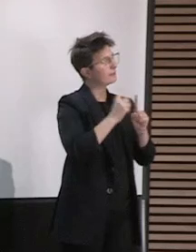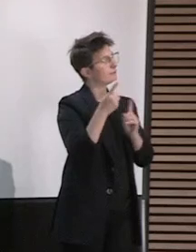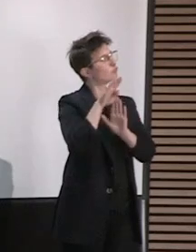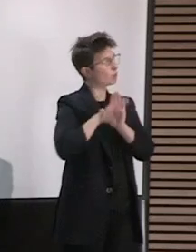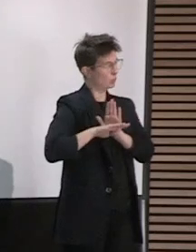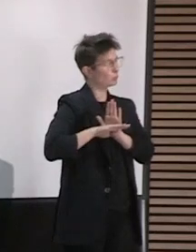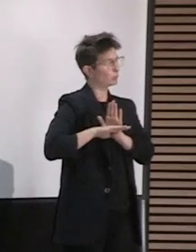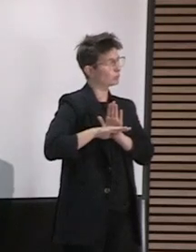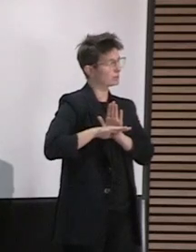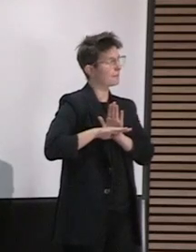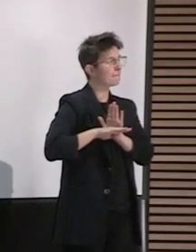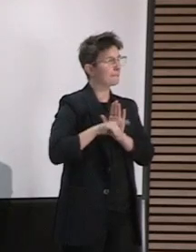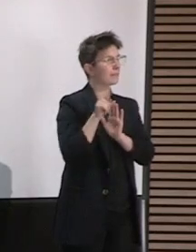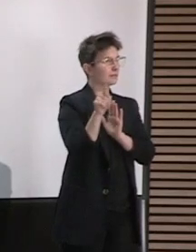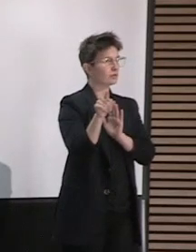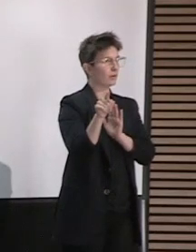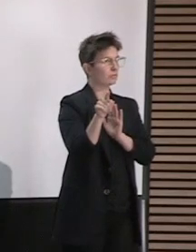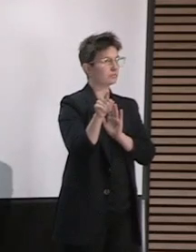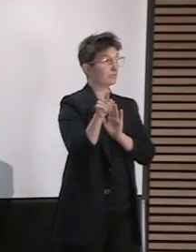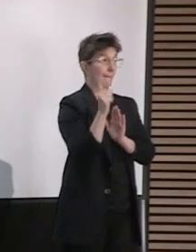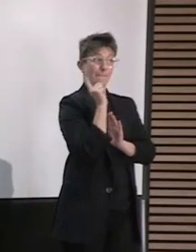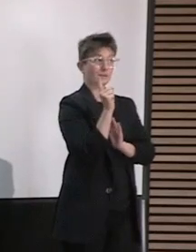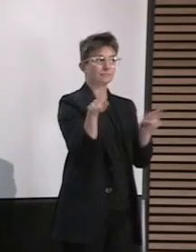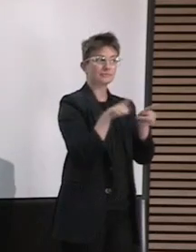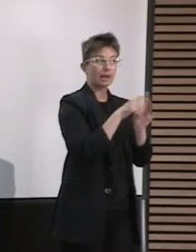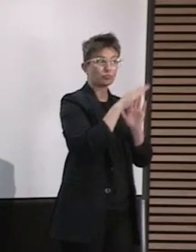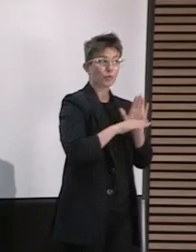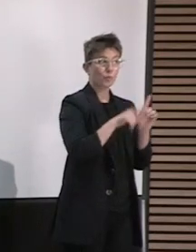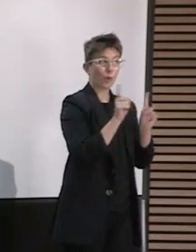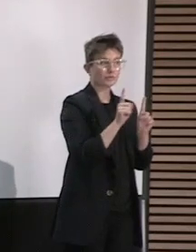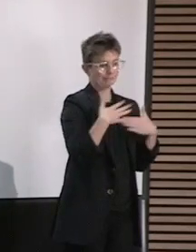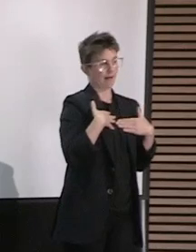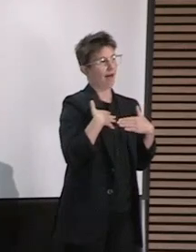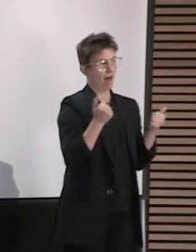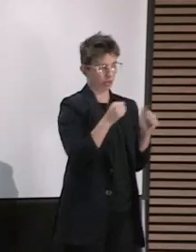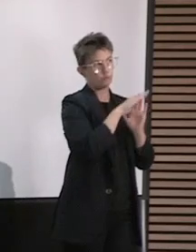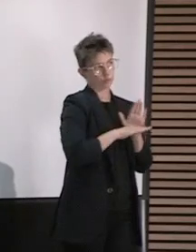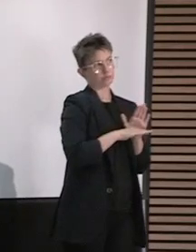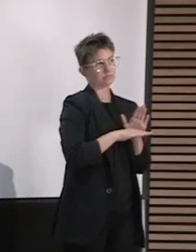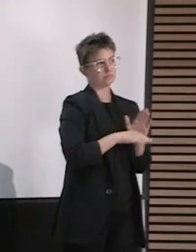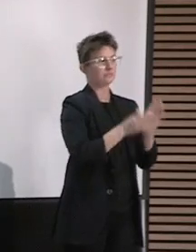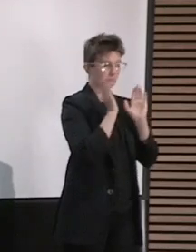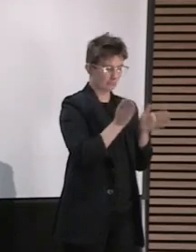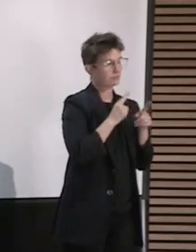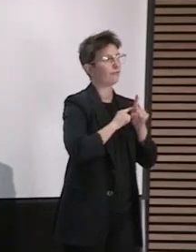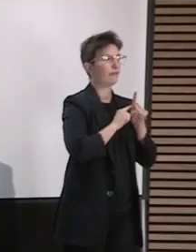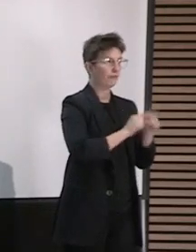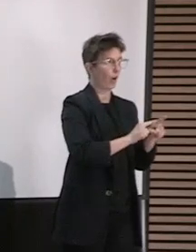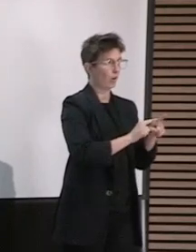taangata, he huihuinga e noho ana te papamuri. Ko tetahi o nga huihuinga ko te Vienna